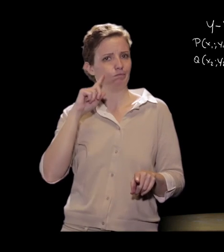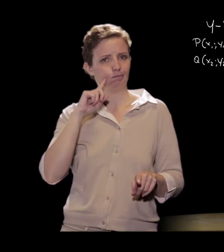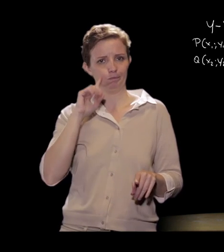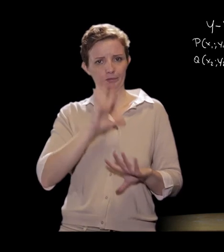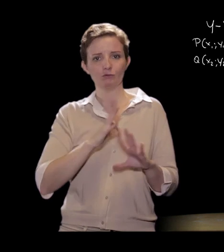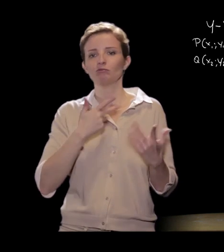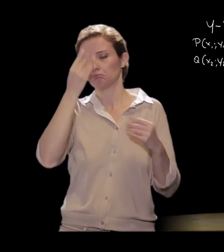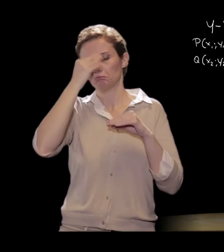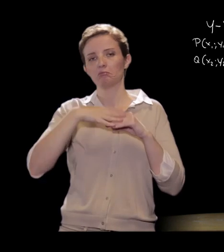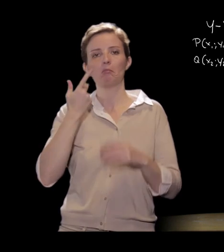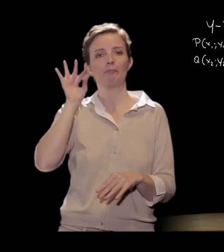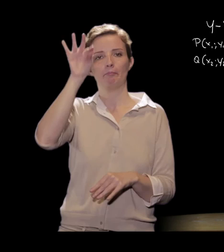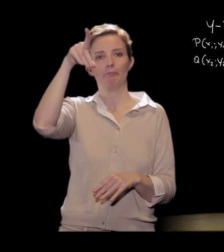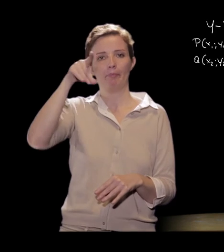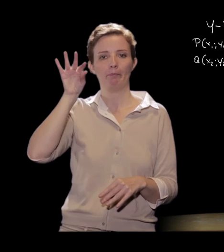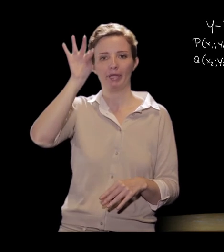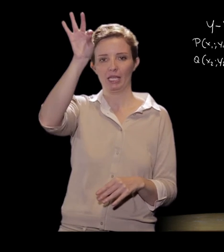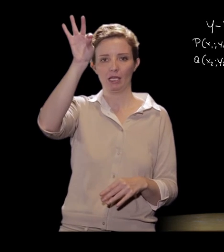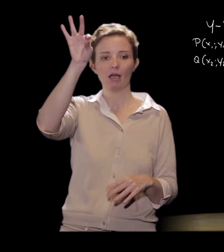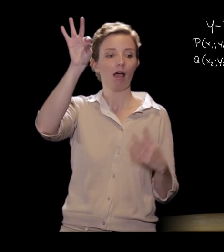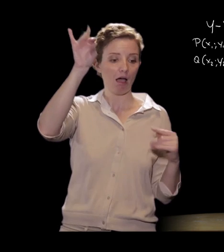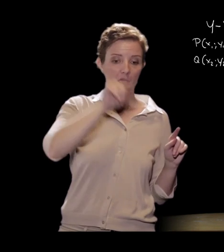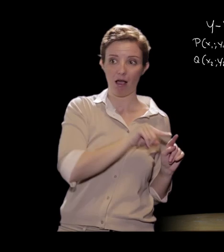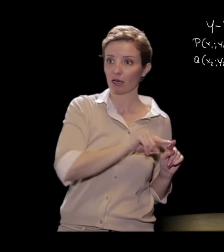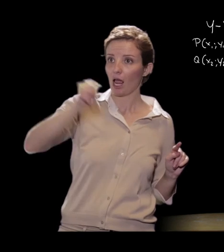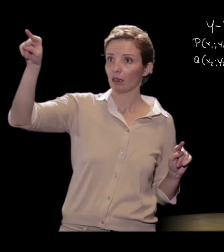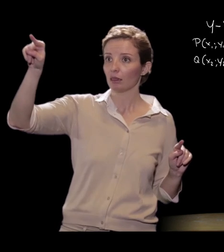da una retta di equazione nota.